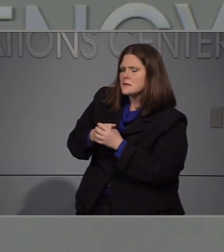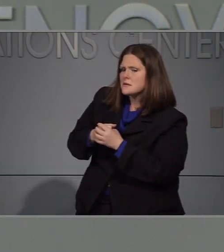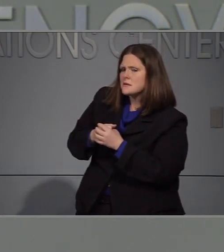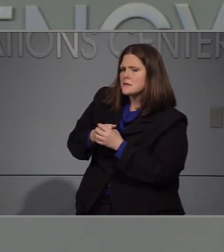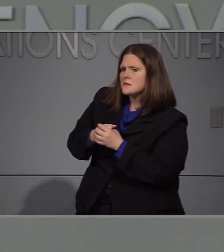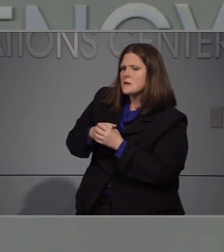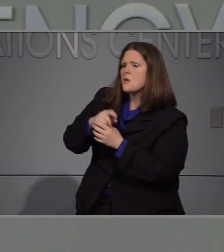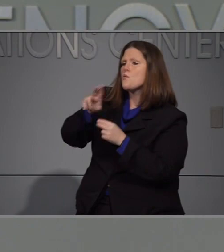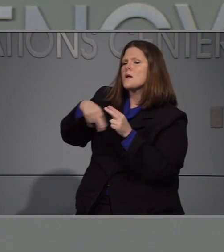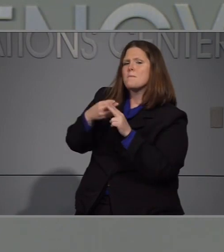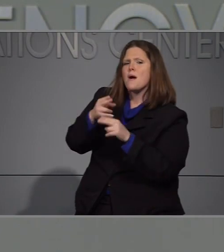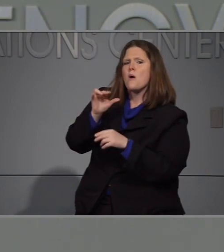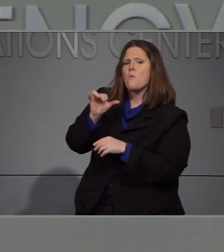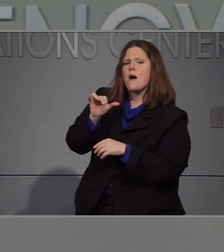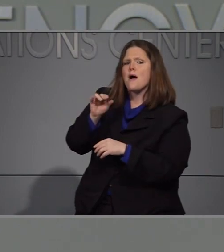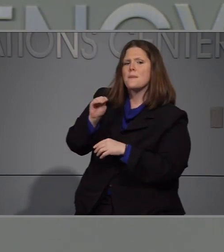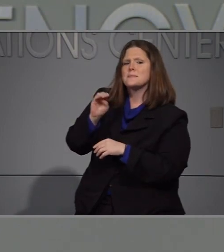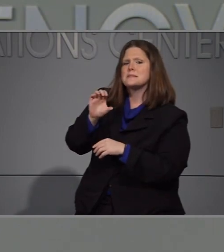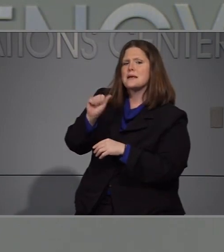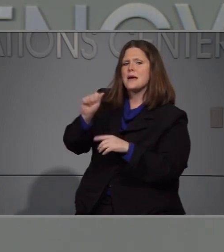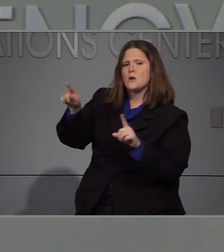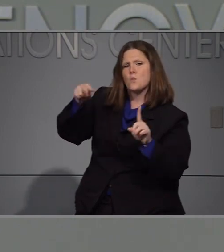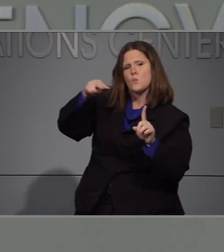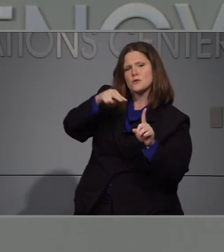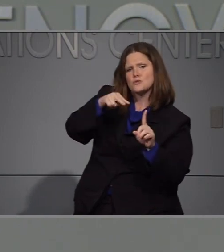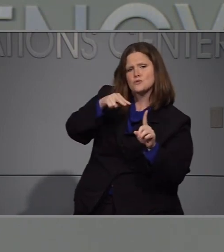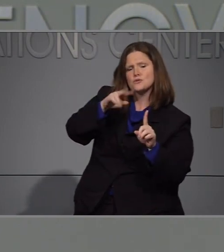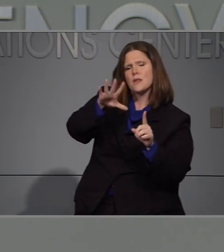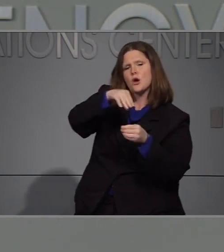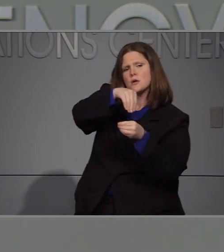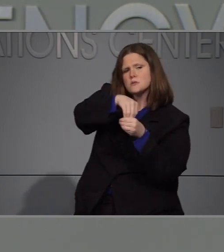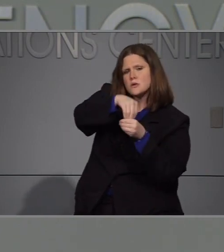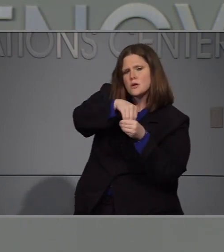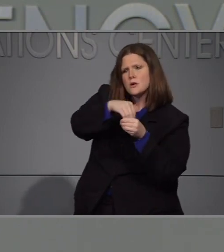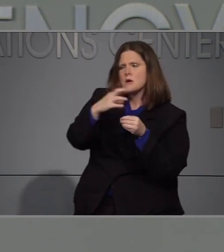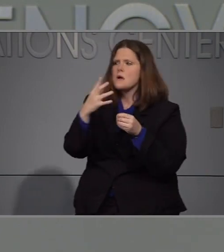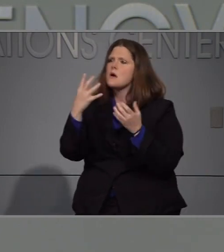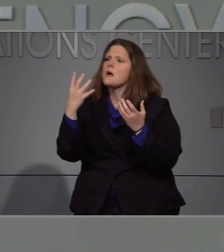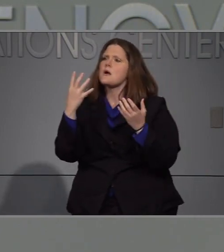Han estado Rush tremendo en los casos de.